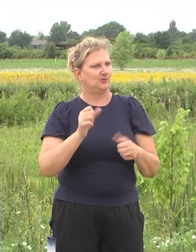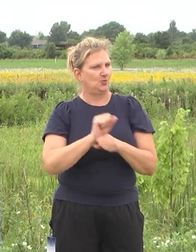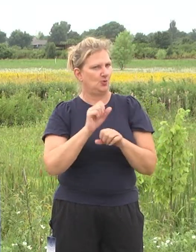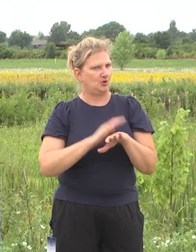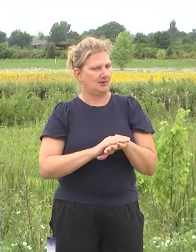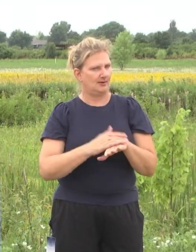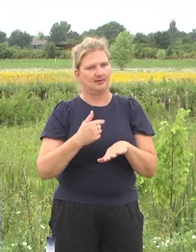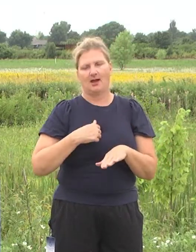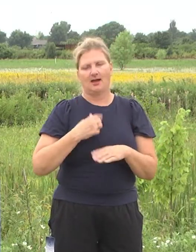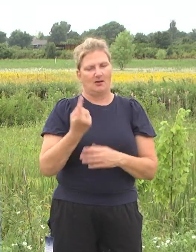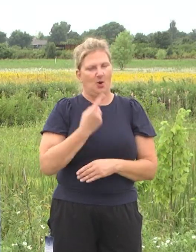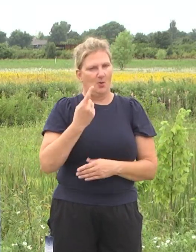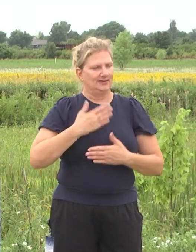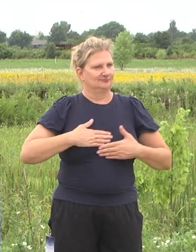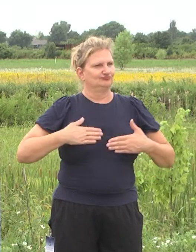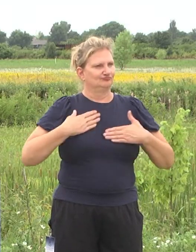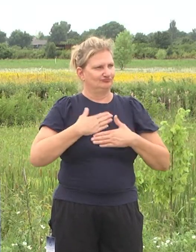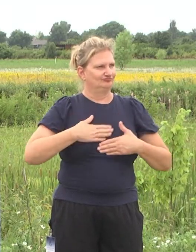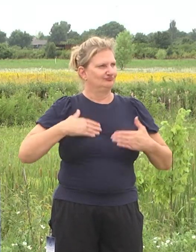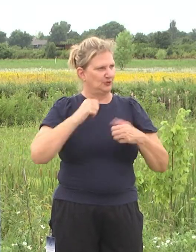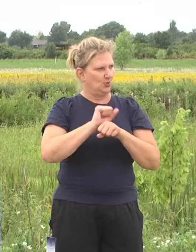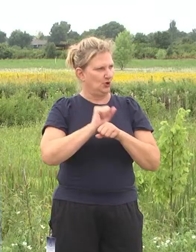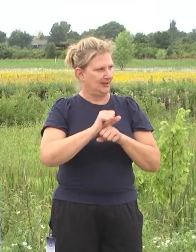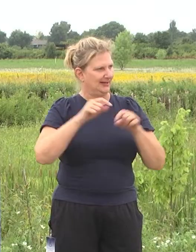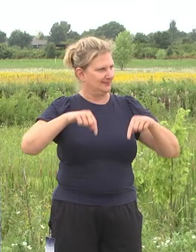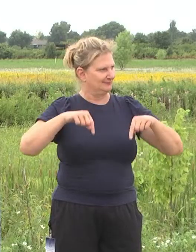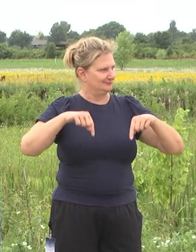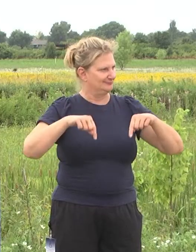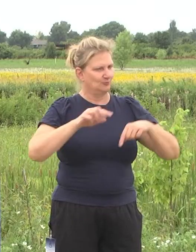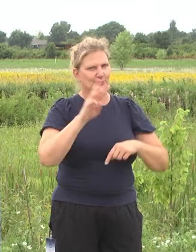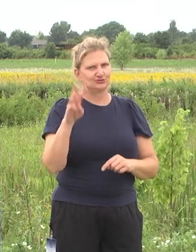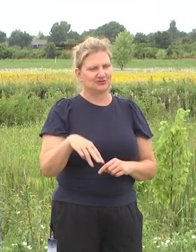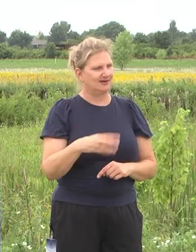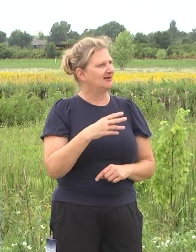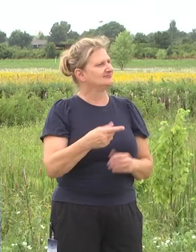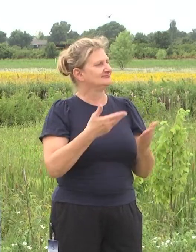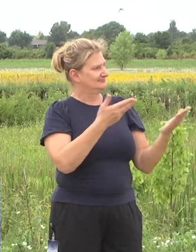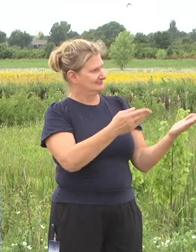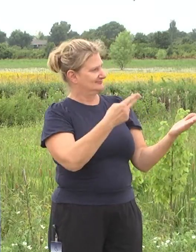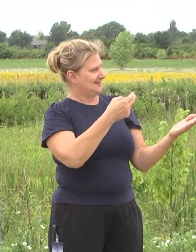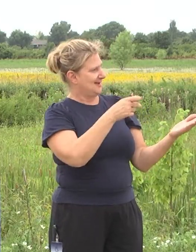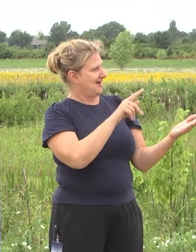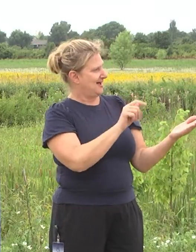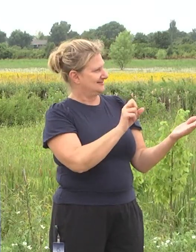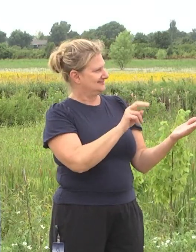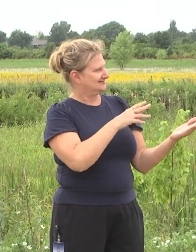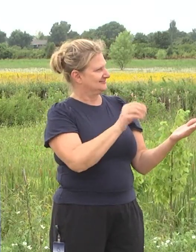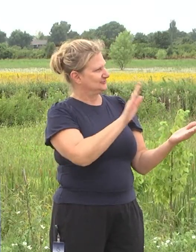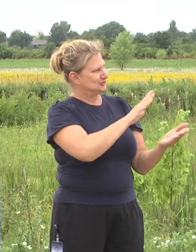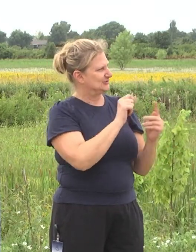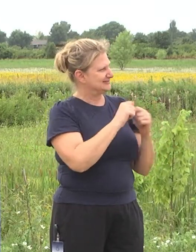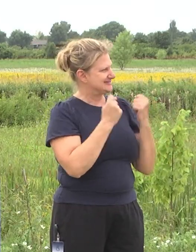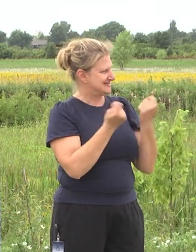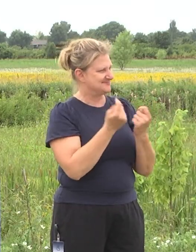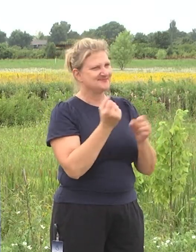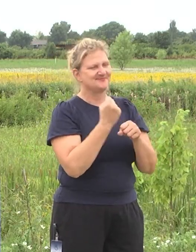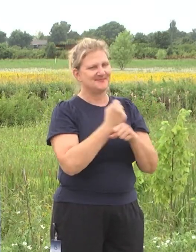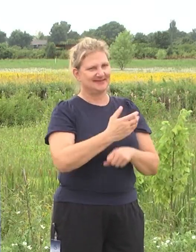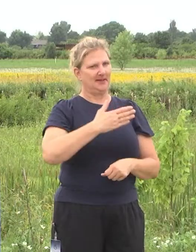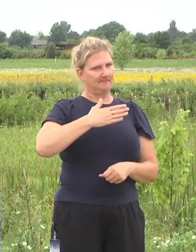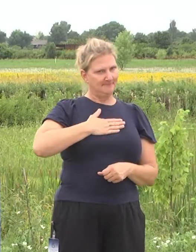proyecto. Hutton y su equipo, de nuevo, hacen que nuestro trabajo sea el mío, junto con un buen